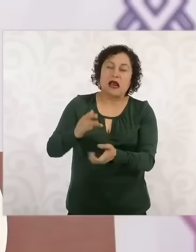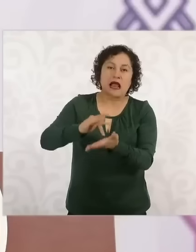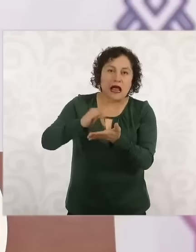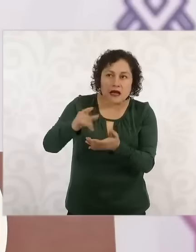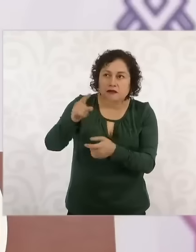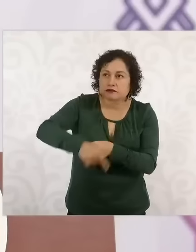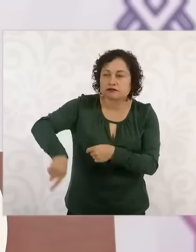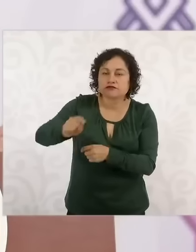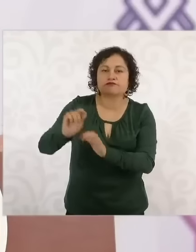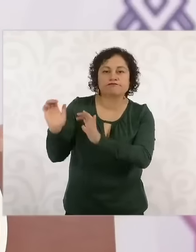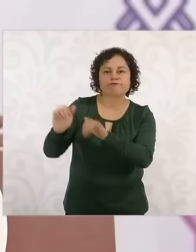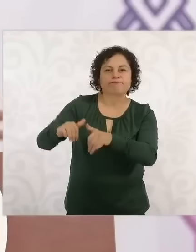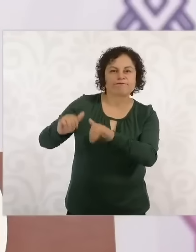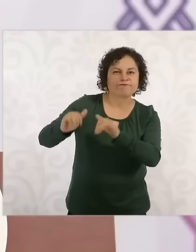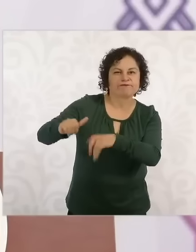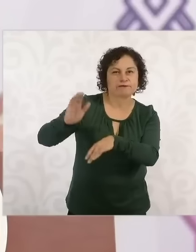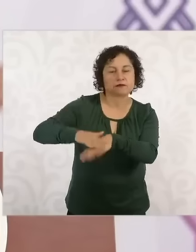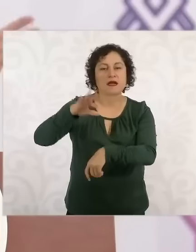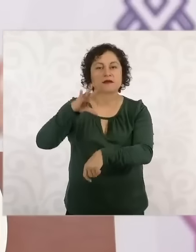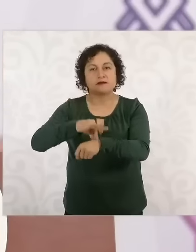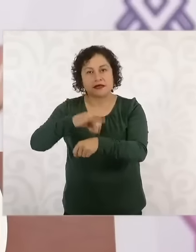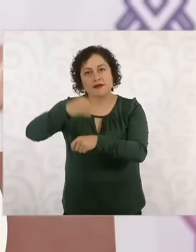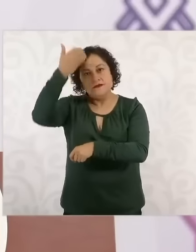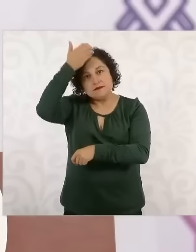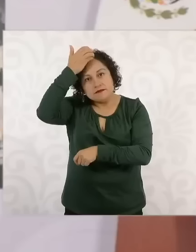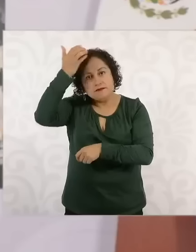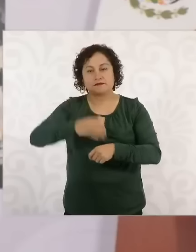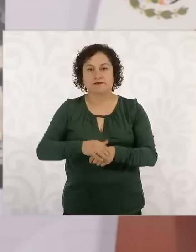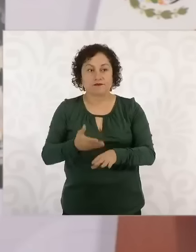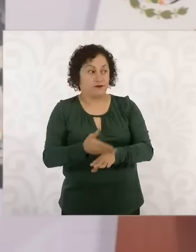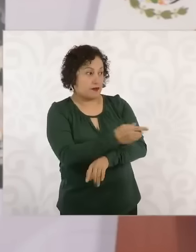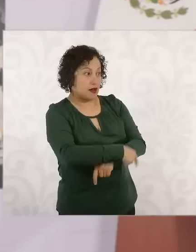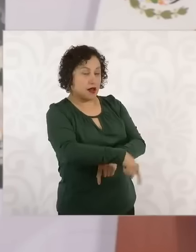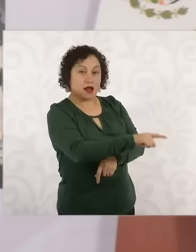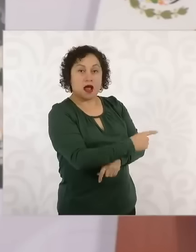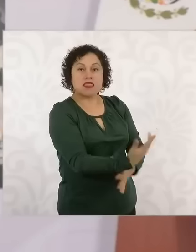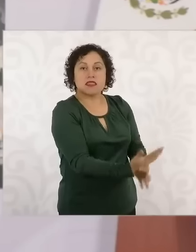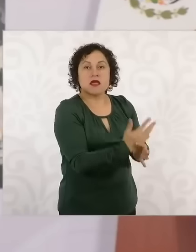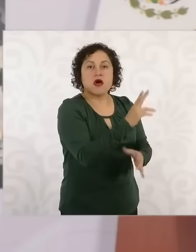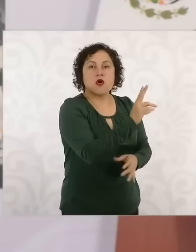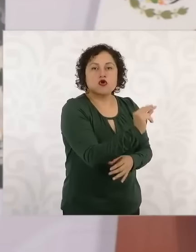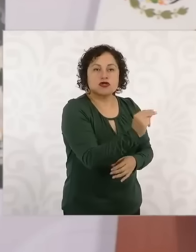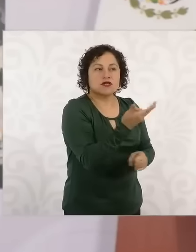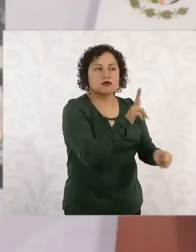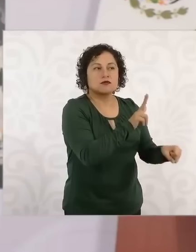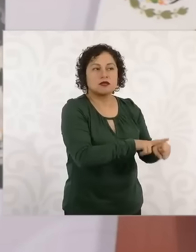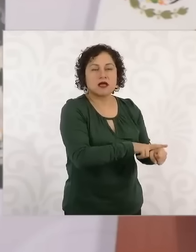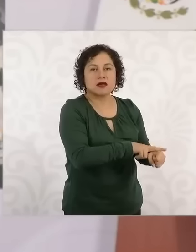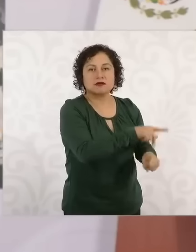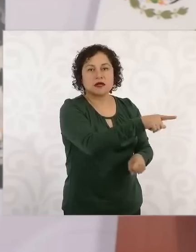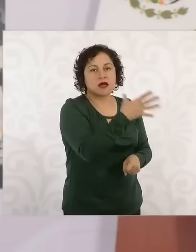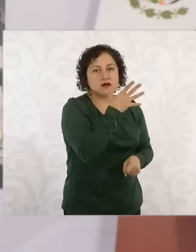funcionen 80 hospitales que antes no funcionaban. Pues, ¿cómo va a ser mejor el servicio de antes